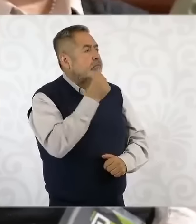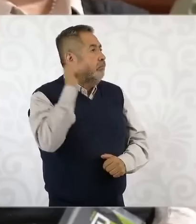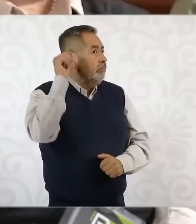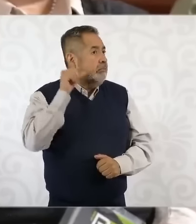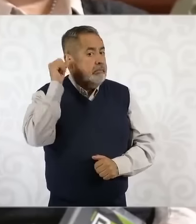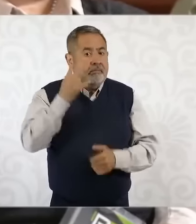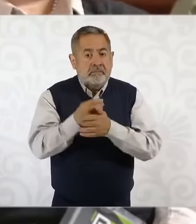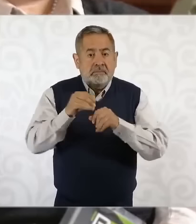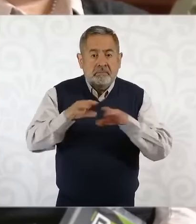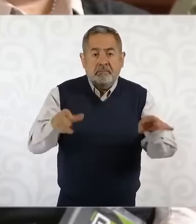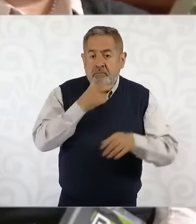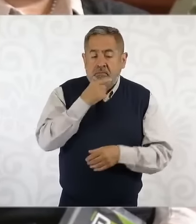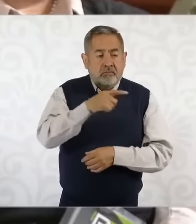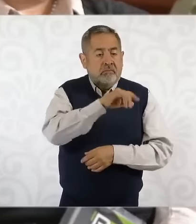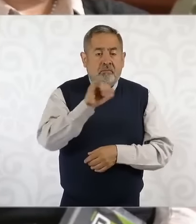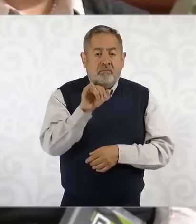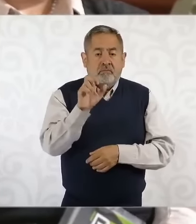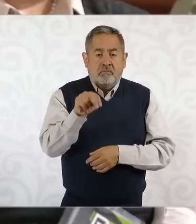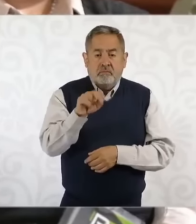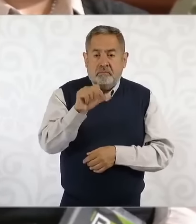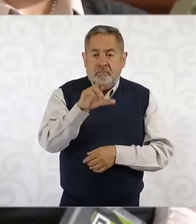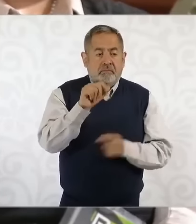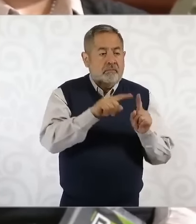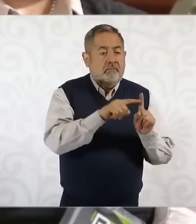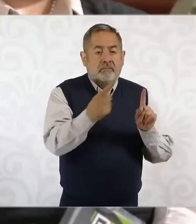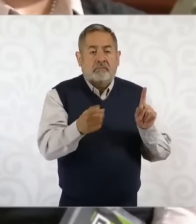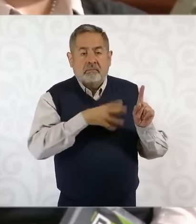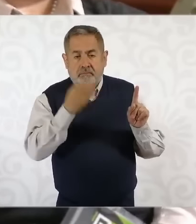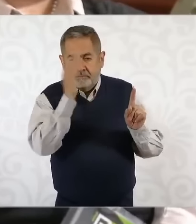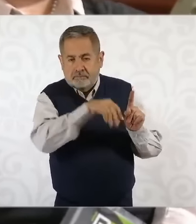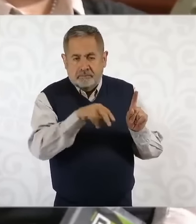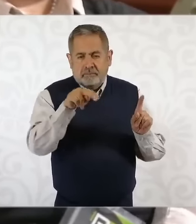que Juan Carlos Valencia González y Castro de Navencio Ceguera estaría asumiendo el control